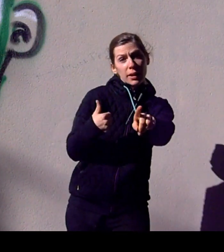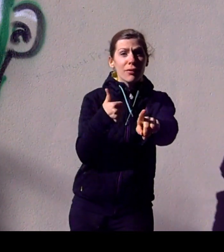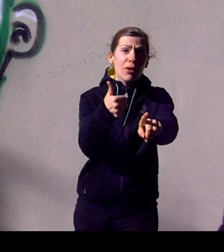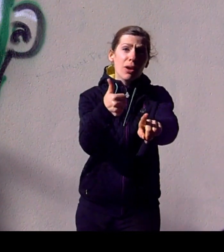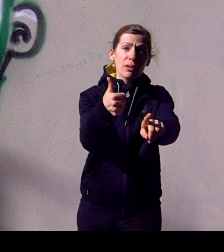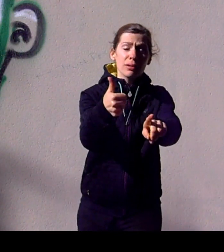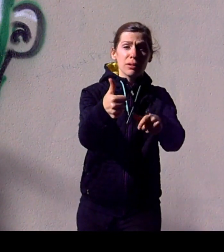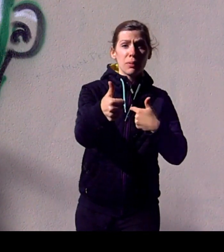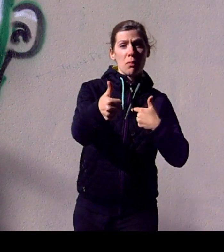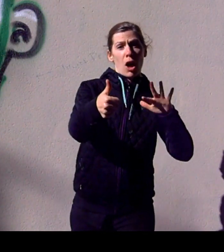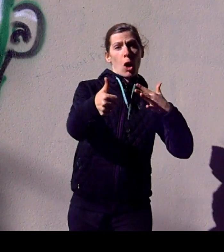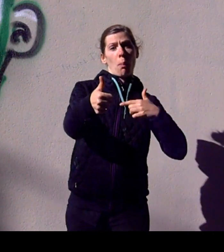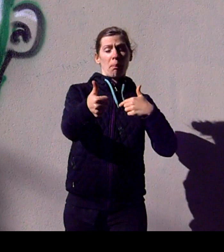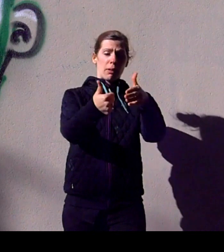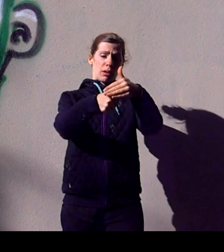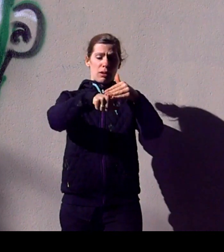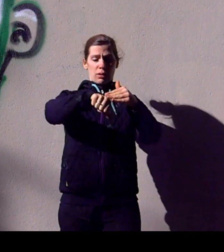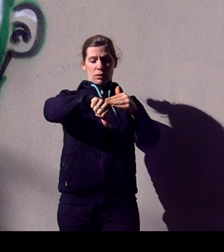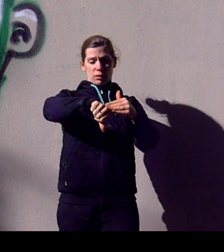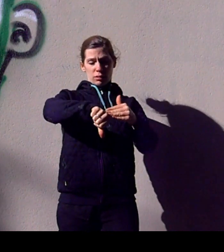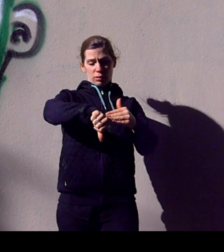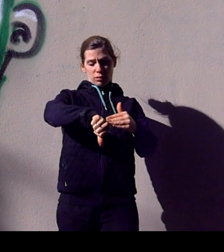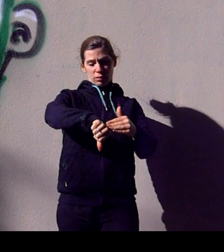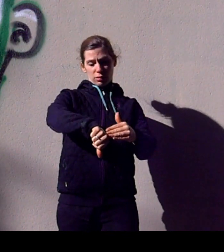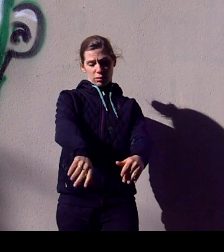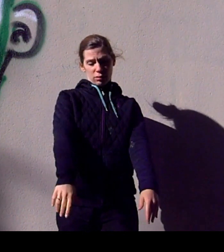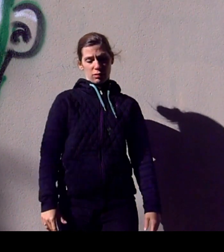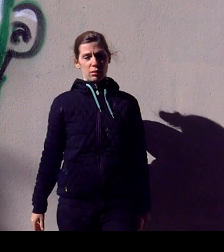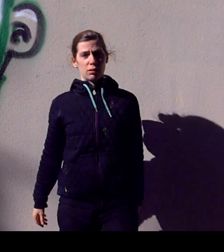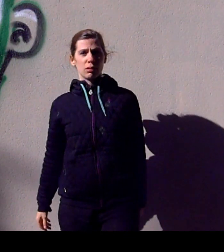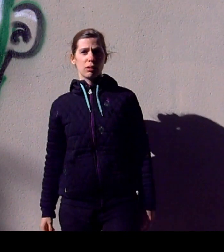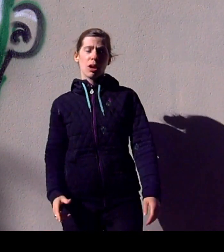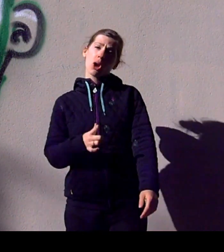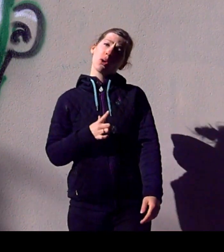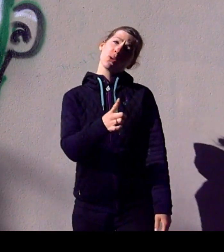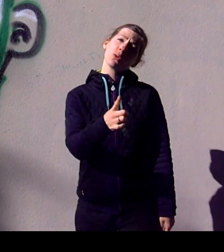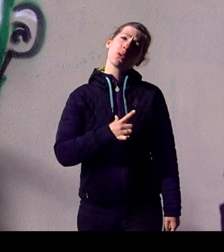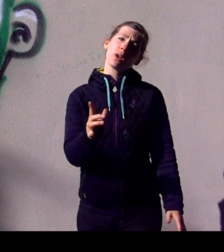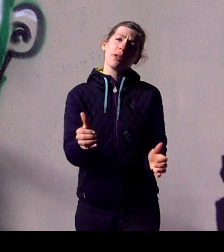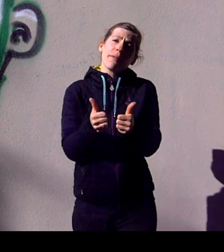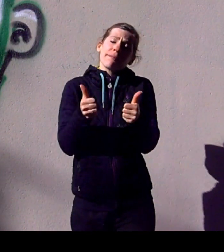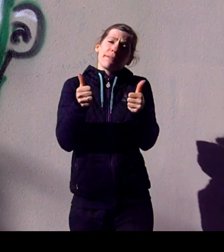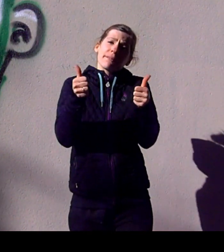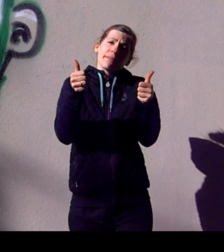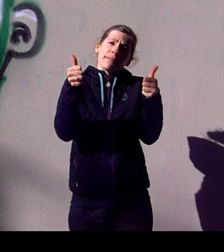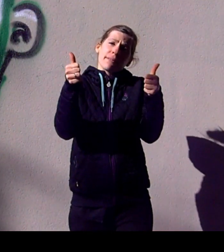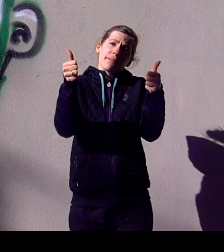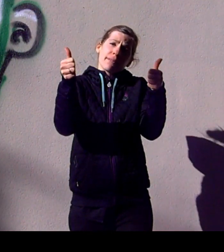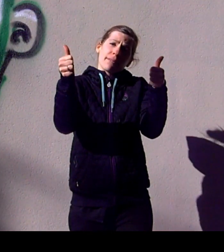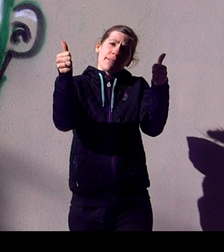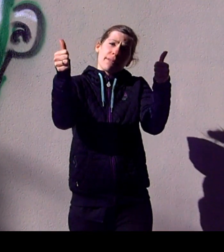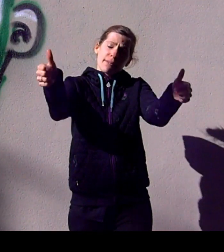Tu étais formidable, j'étais fort minable Nous étions formidables